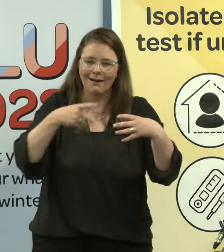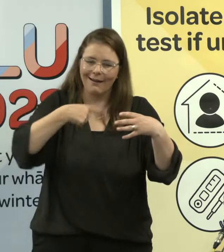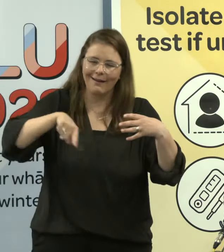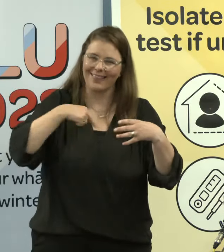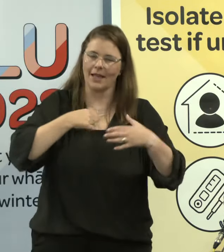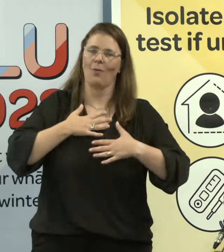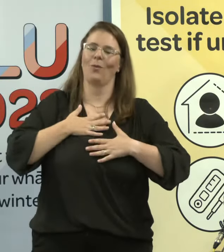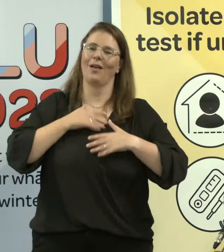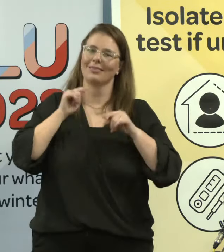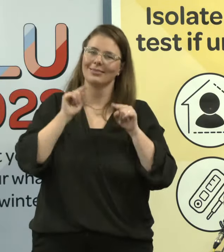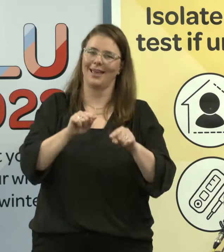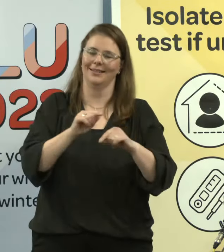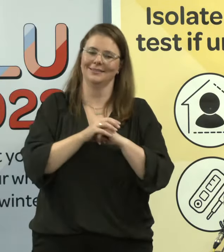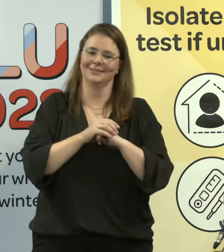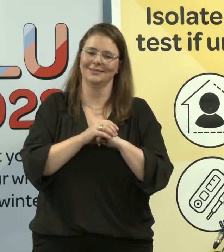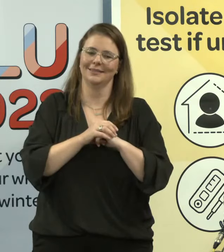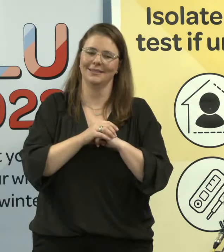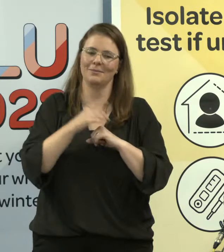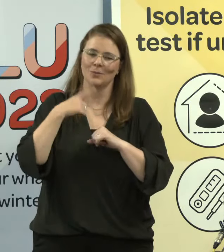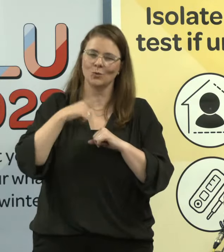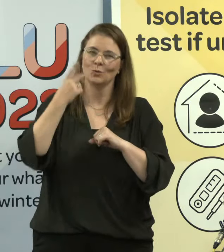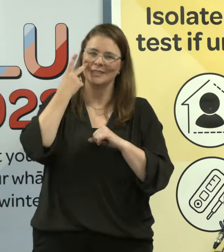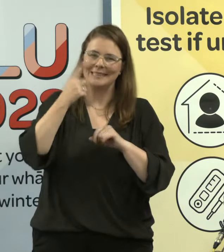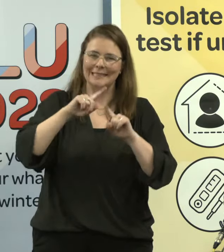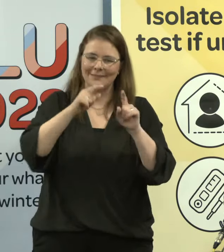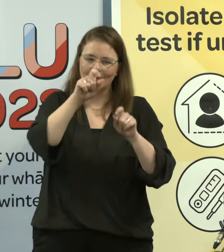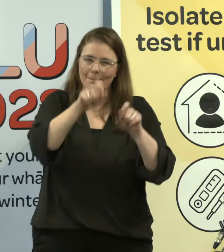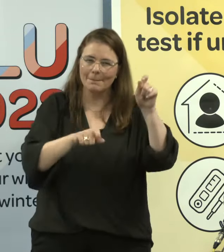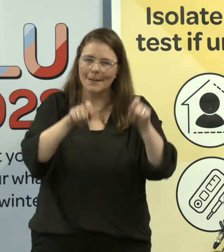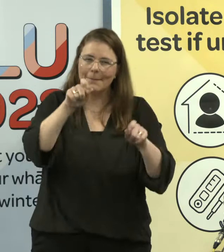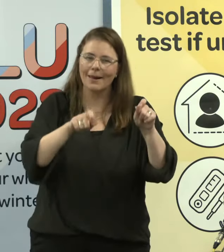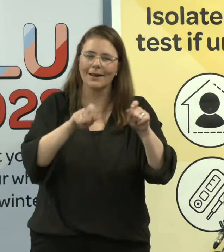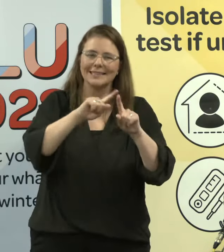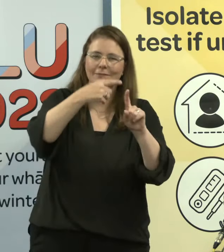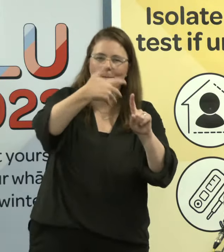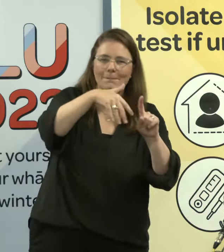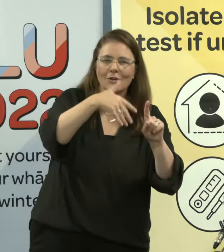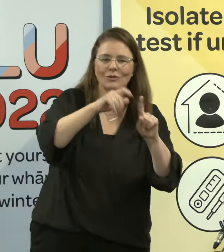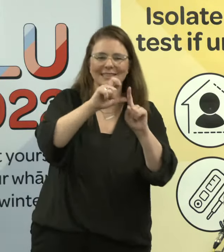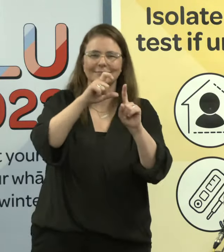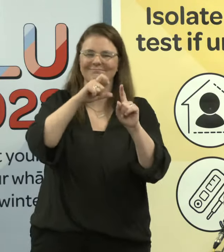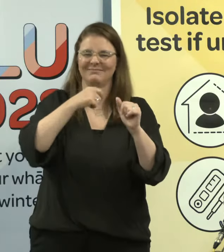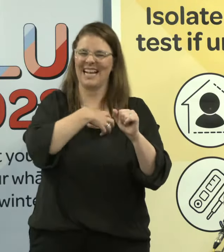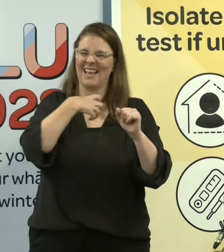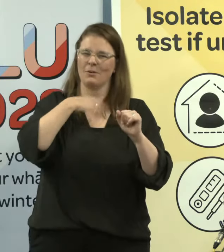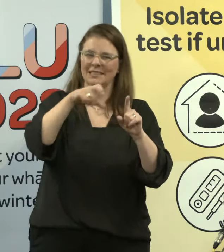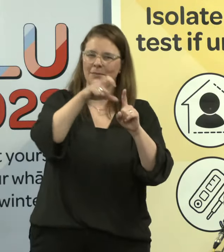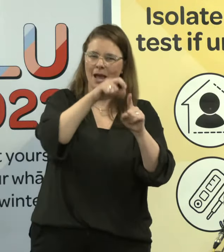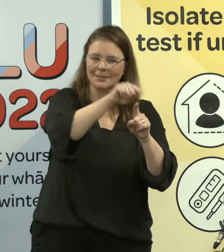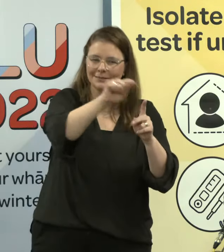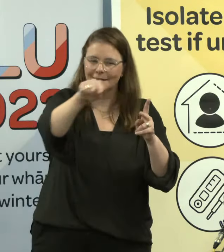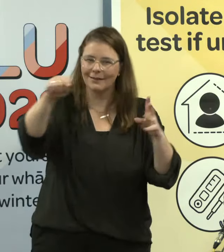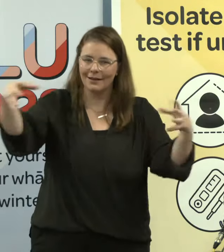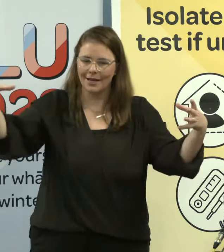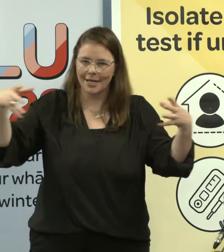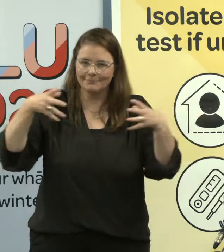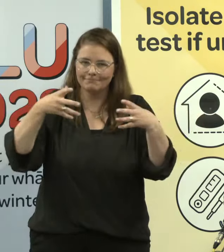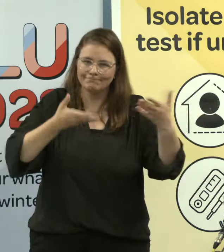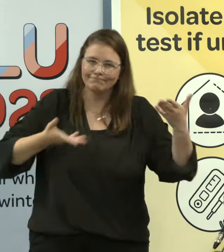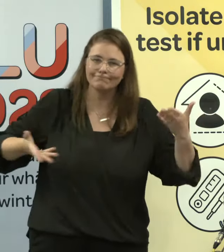te kawanatanga, i te mea i hui tahi tatou katoa ki te hanga